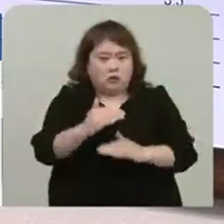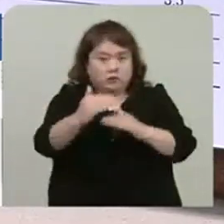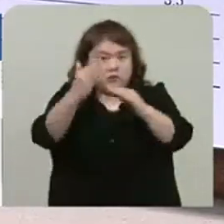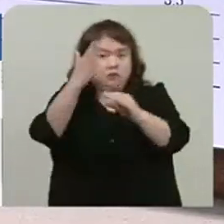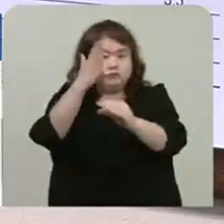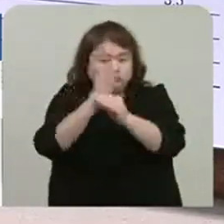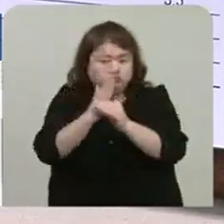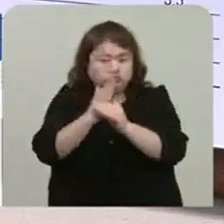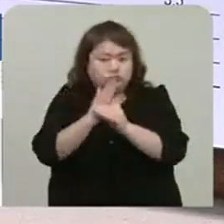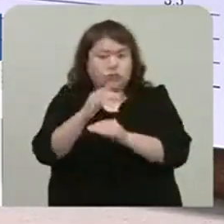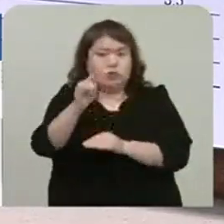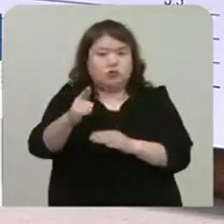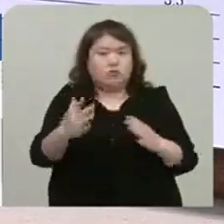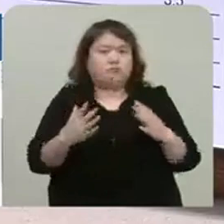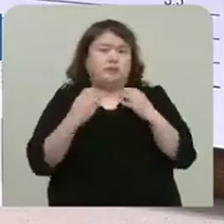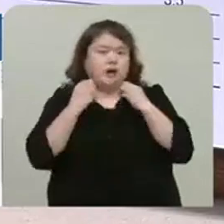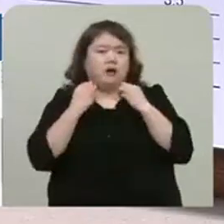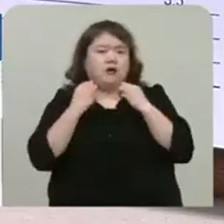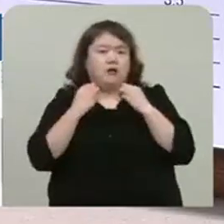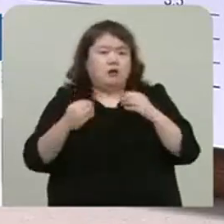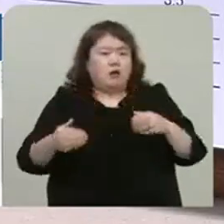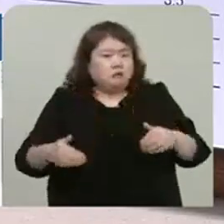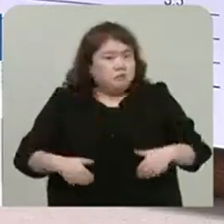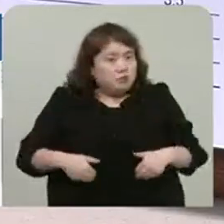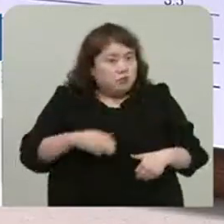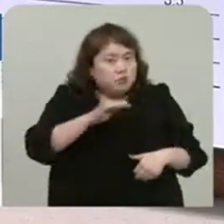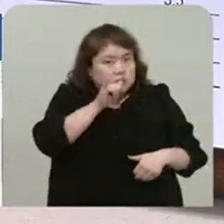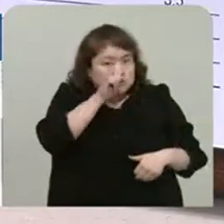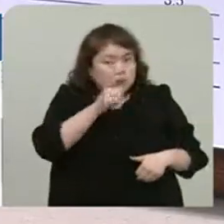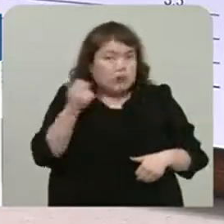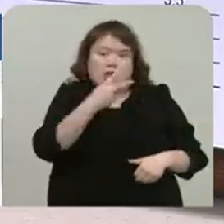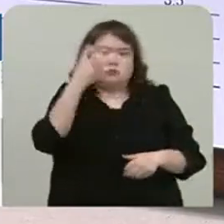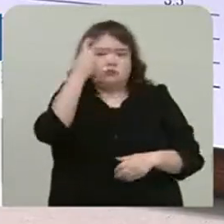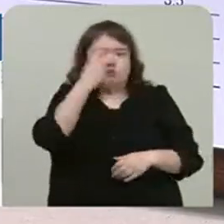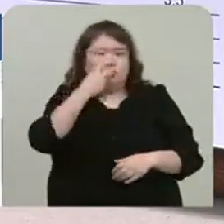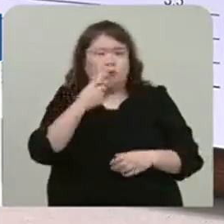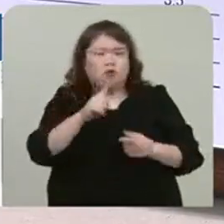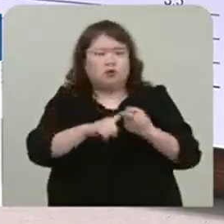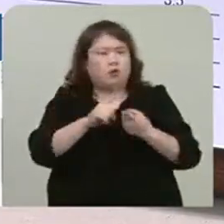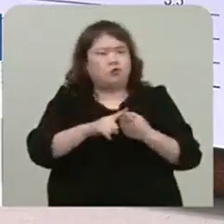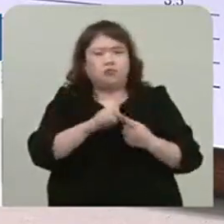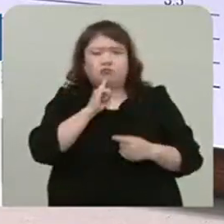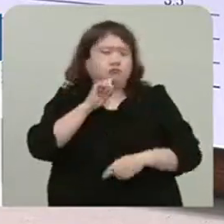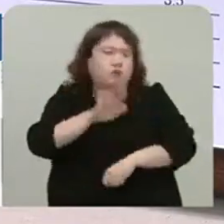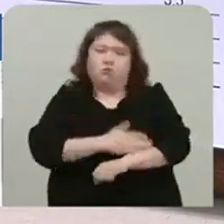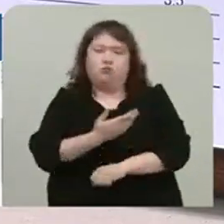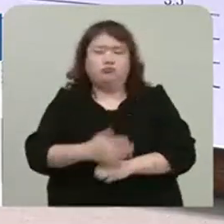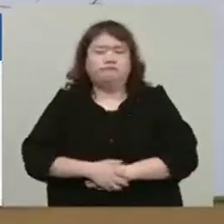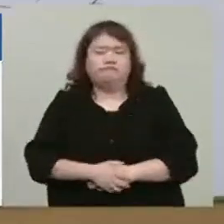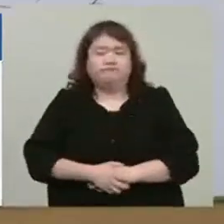속에서 이것을 중단하고 필요성 부터 재점검하겠다는 것은 철저한 자기모순일 뿐입니다.